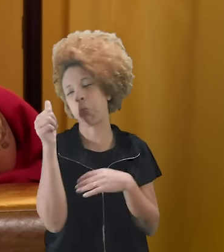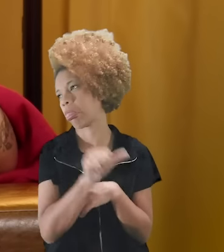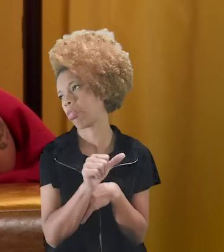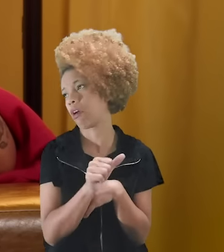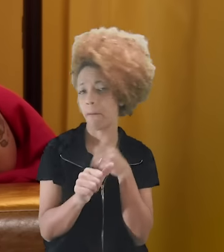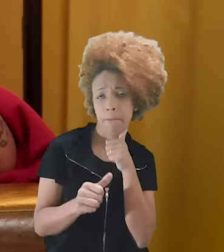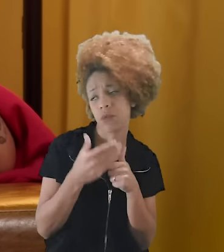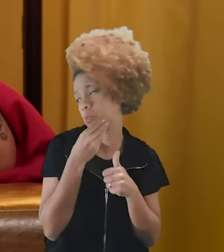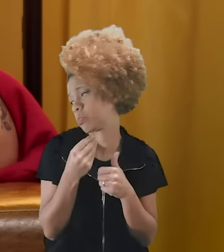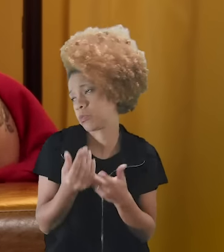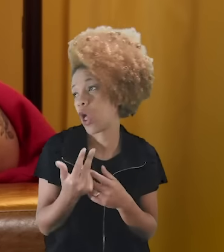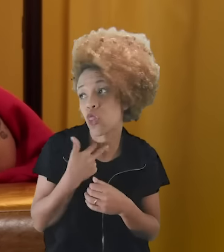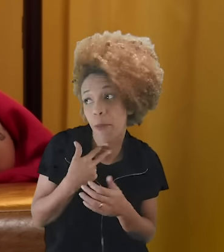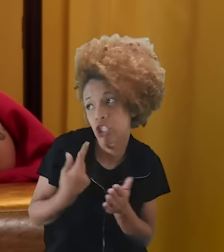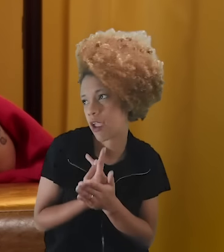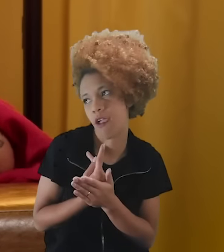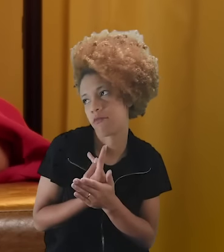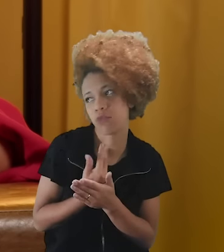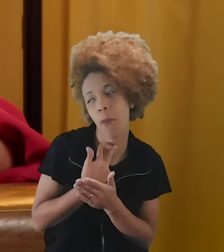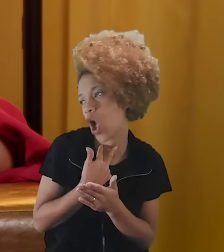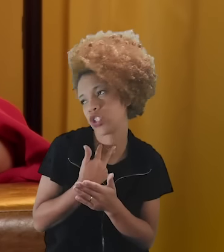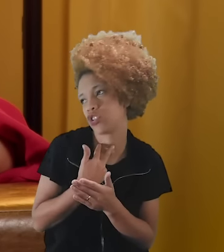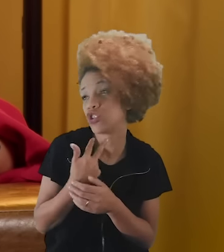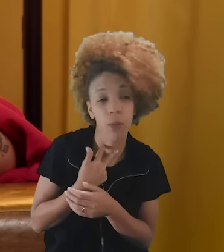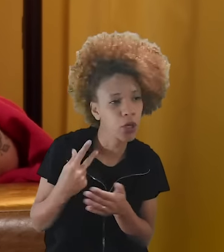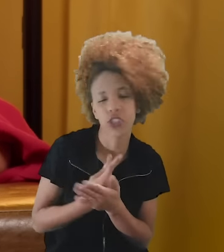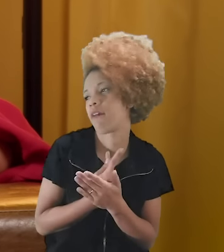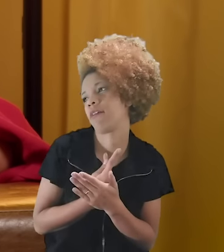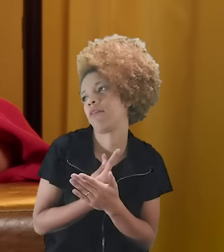e no feminino tá você tem você não pode ter um dia ruim jogando Você não pode ter um dia ruim